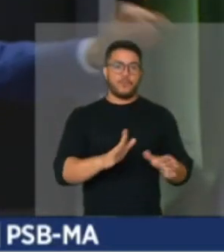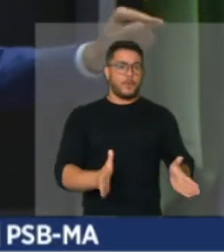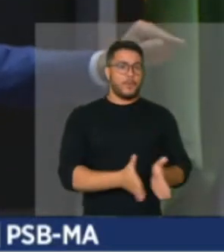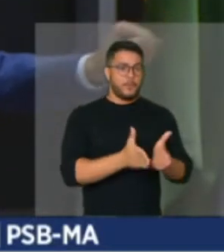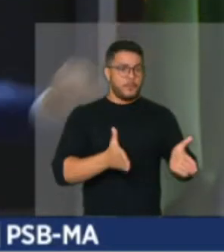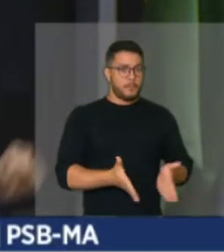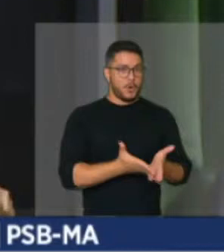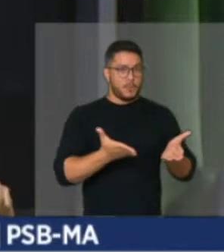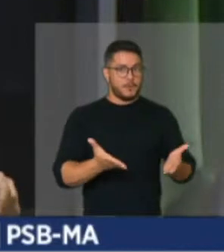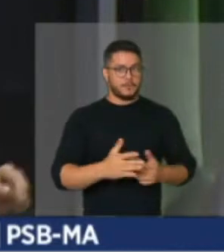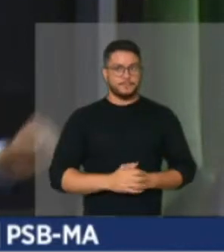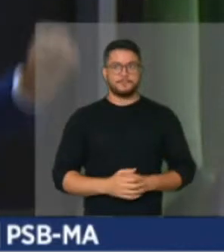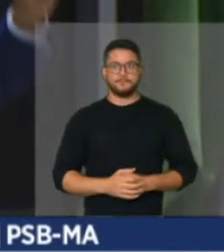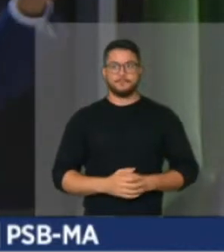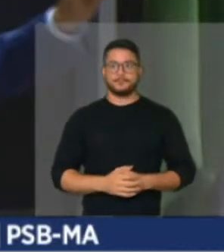POVO ESTÁ PAGANDO GÁS DE COZINHA EM DÓ LAR, O POVO